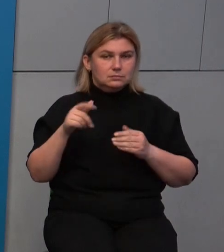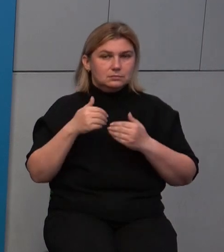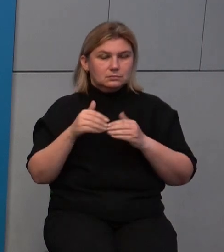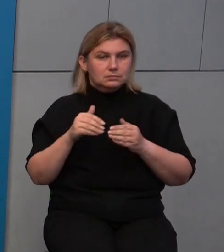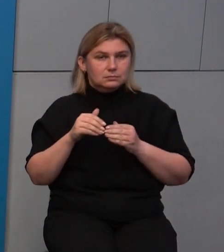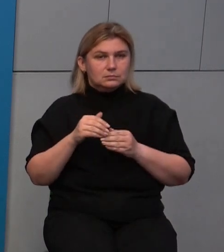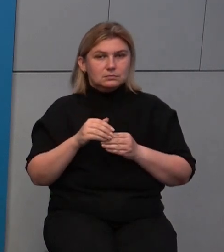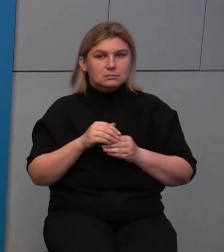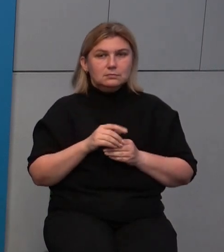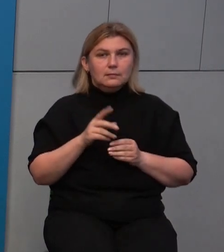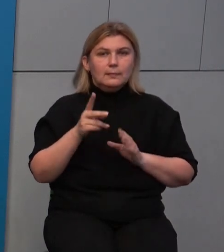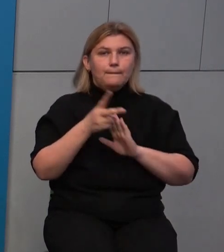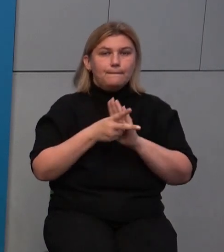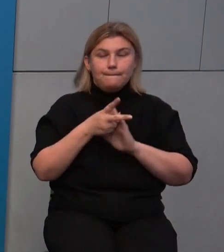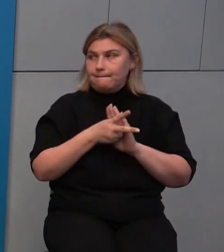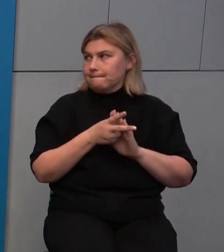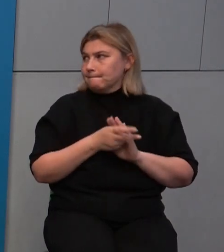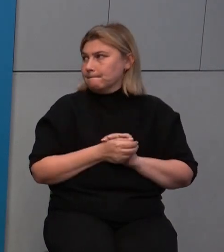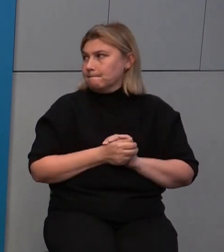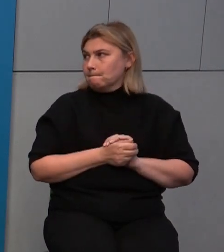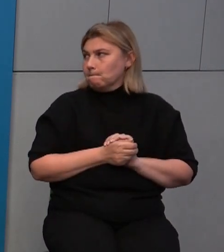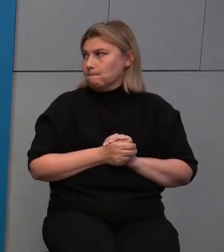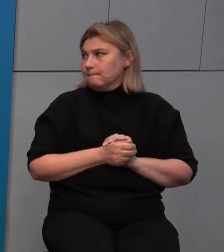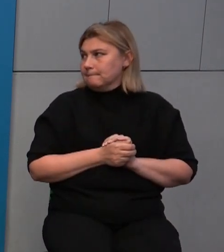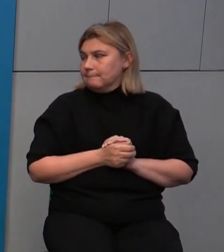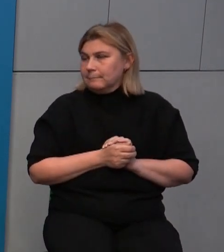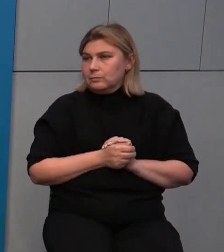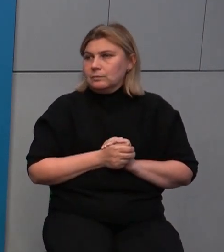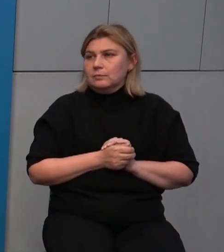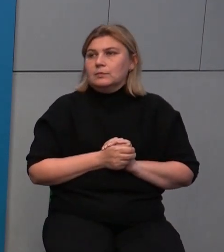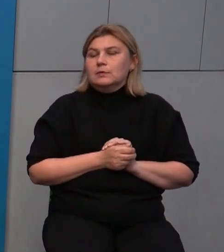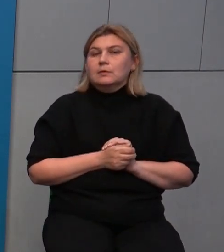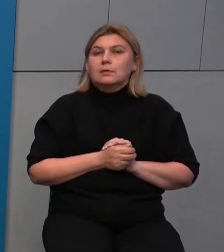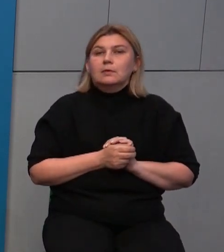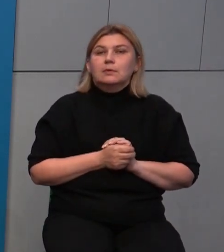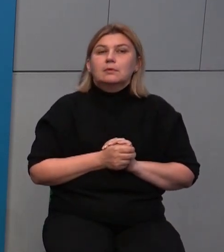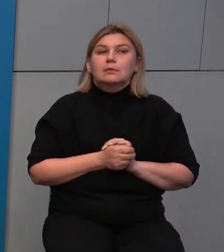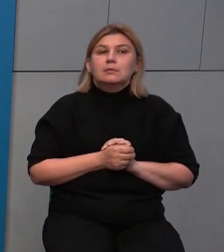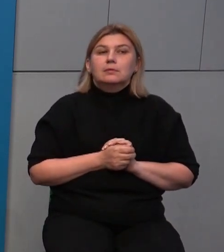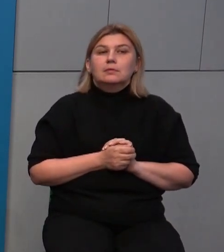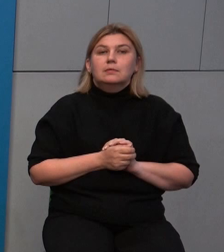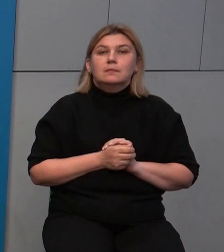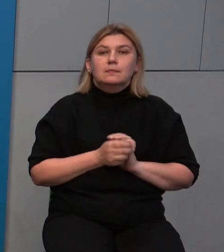tak jak tutaj, nagrania, więc bardzo to jest inspirujące